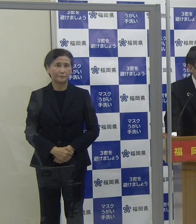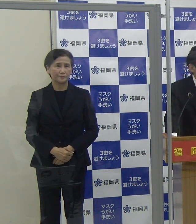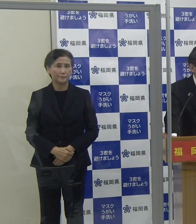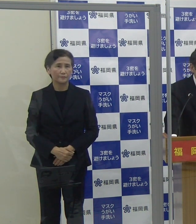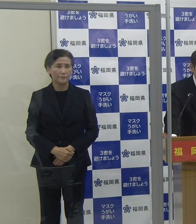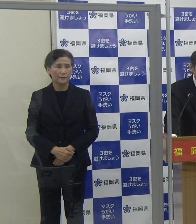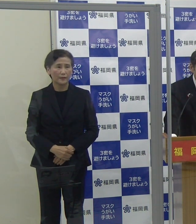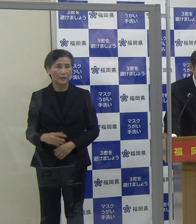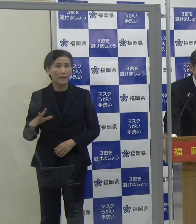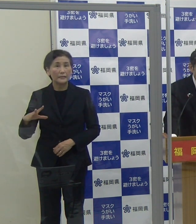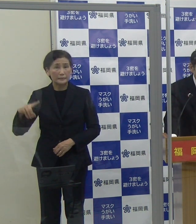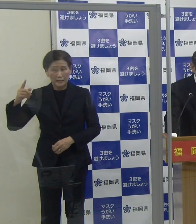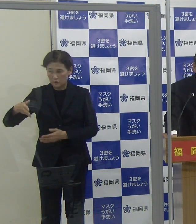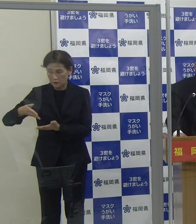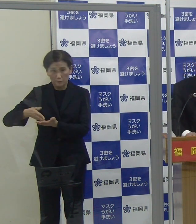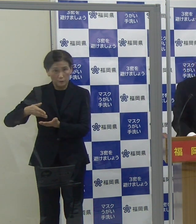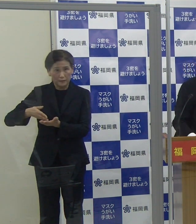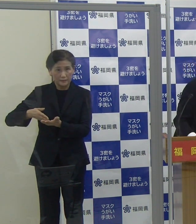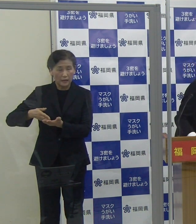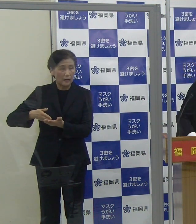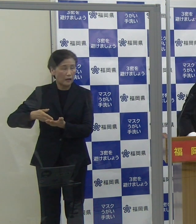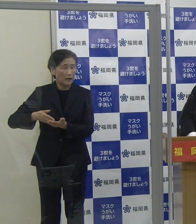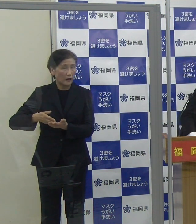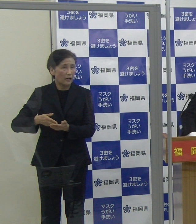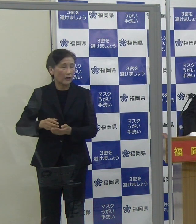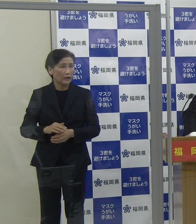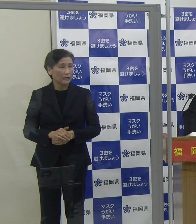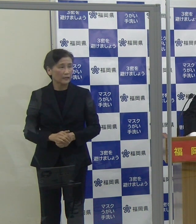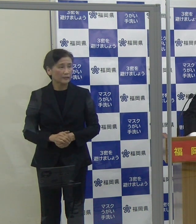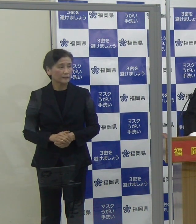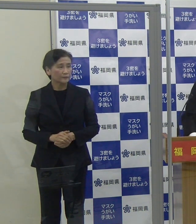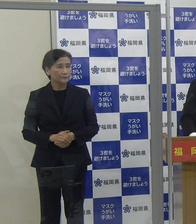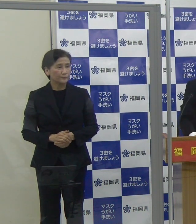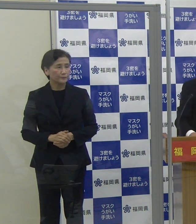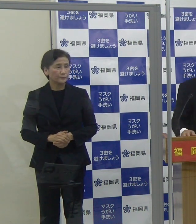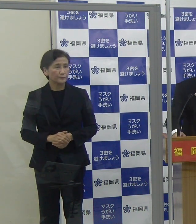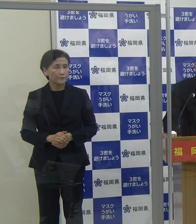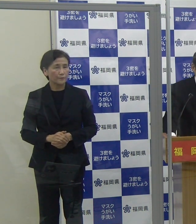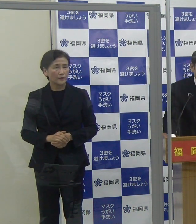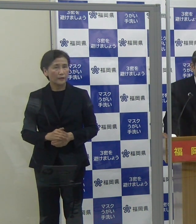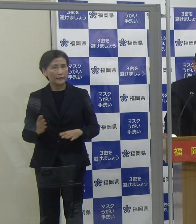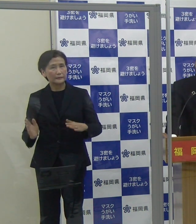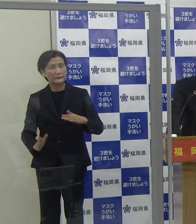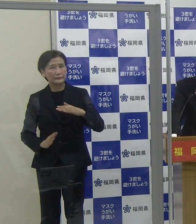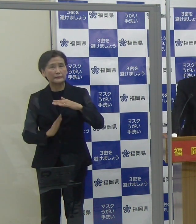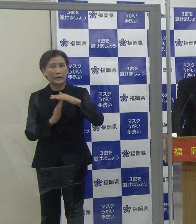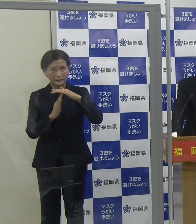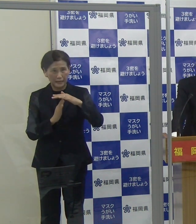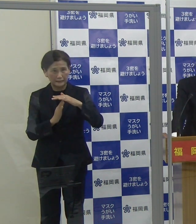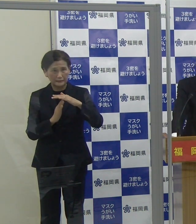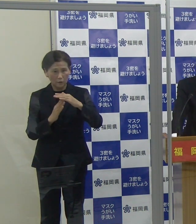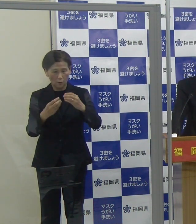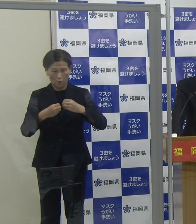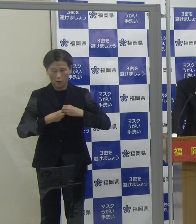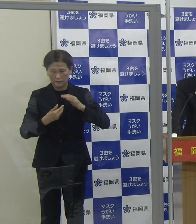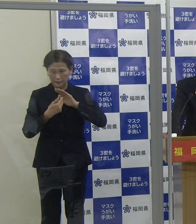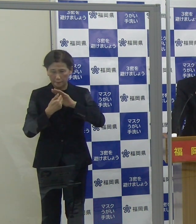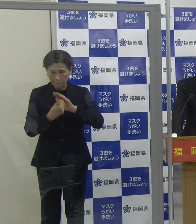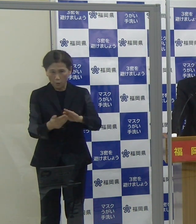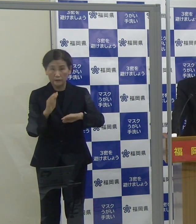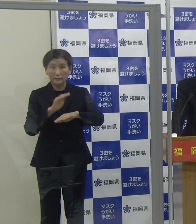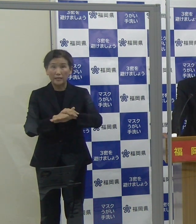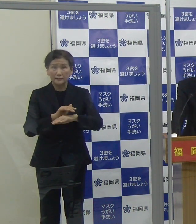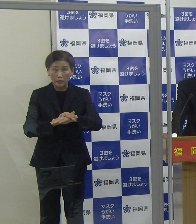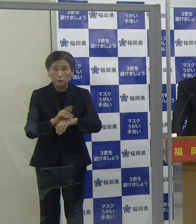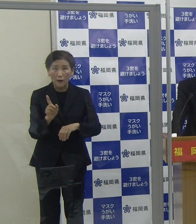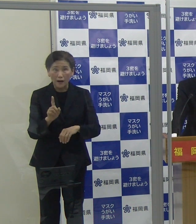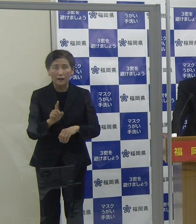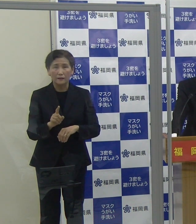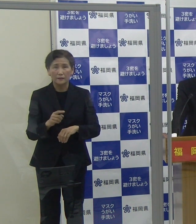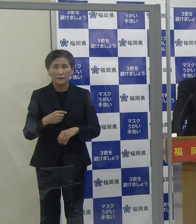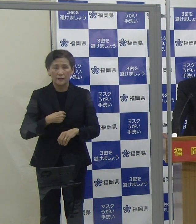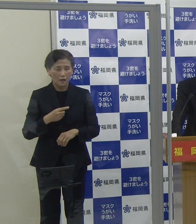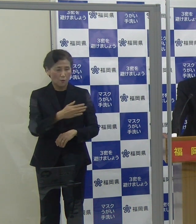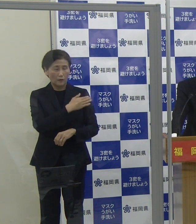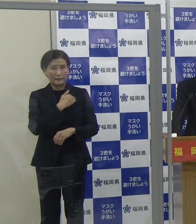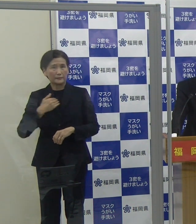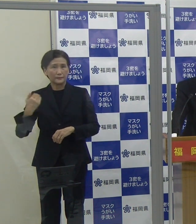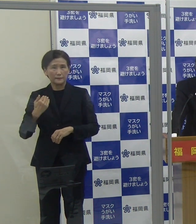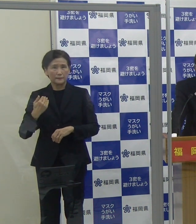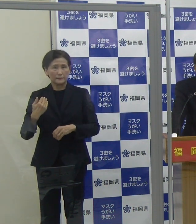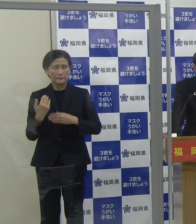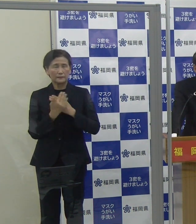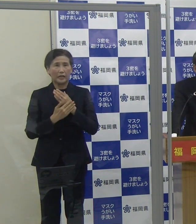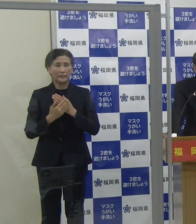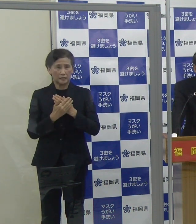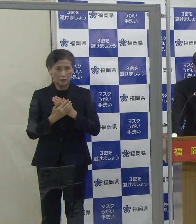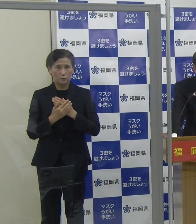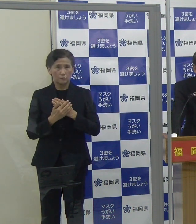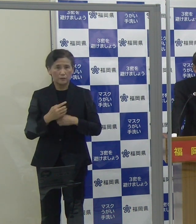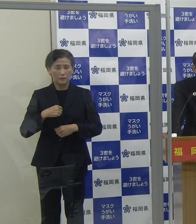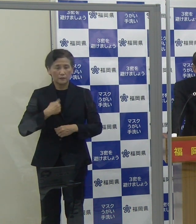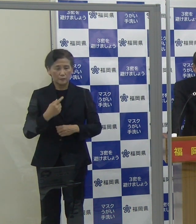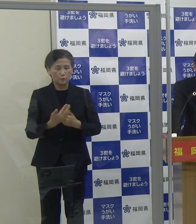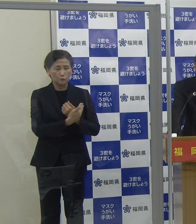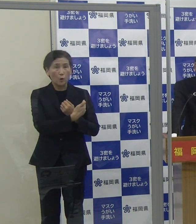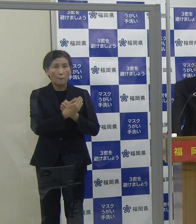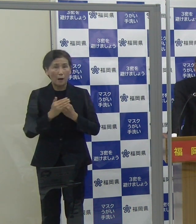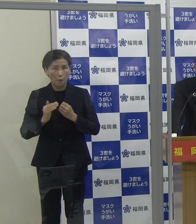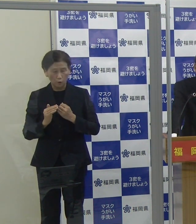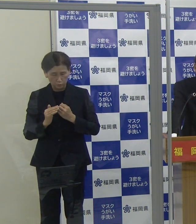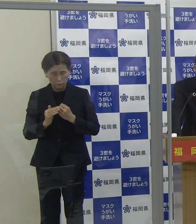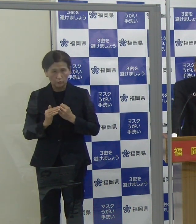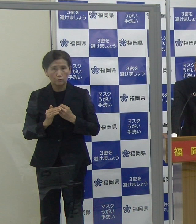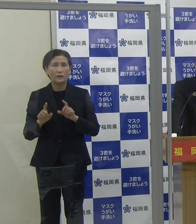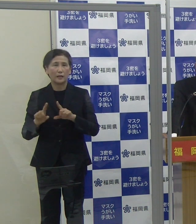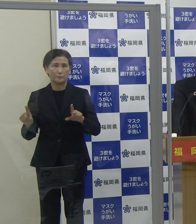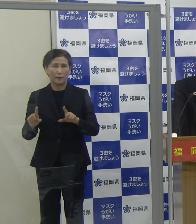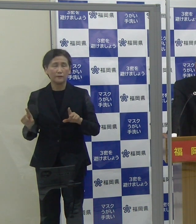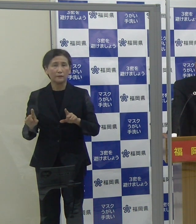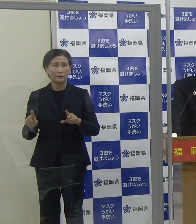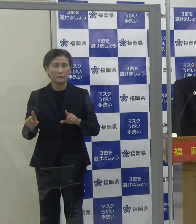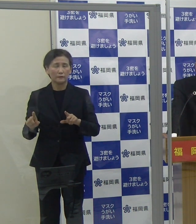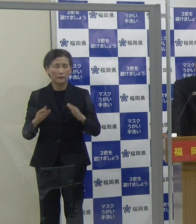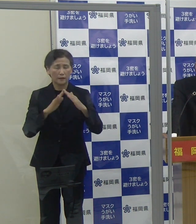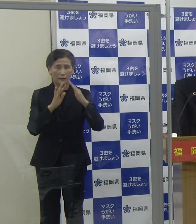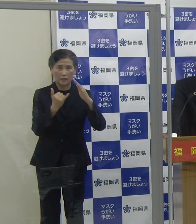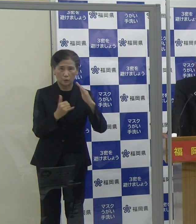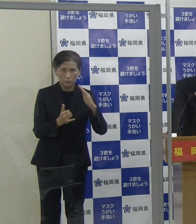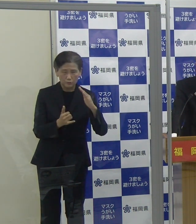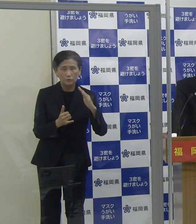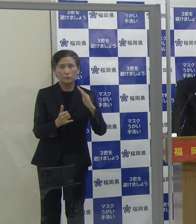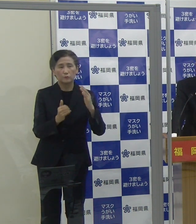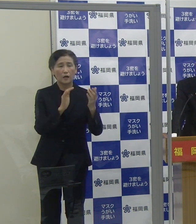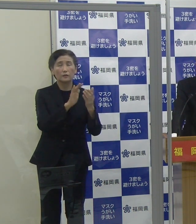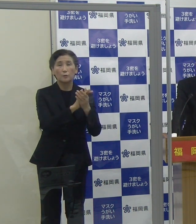最初に申しましたが、最大の感染防止対策は私たち自身にあります。ご自身を守ることはもとよりですが、ご家族やお友達など、